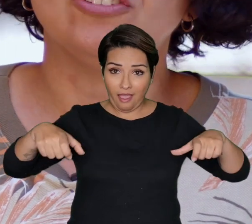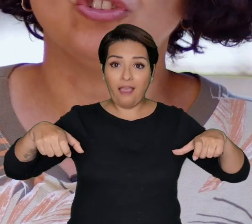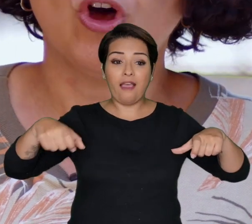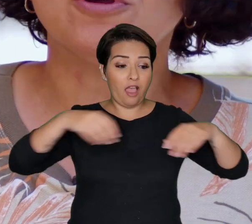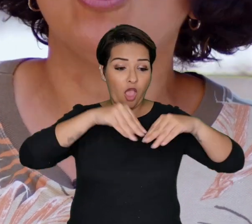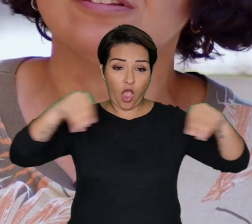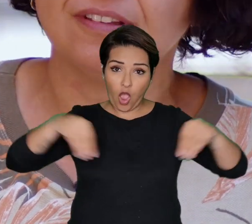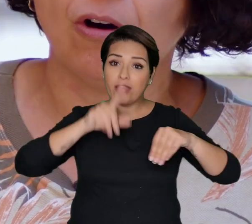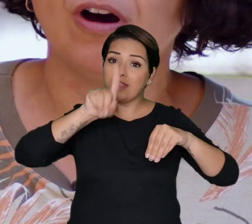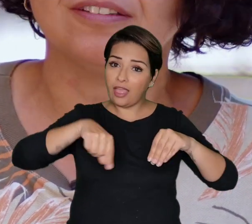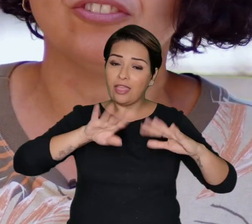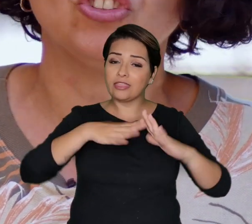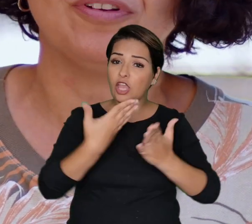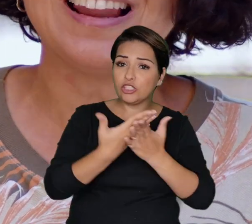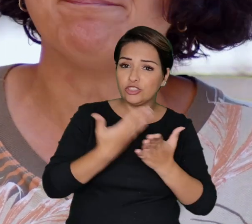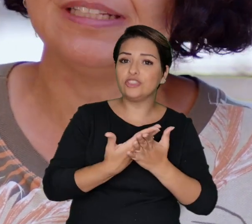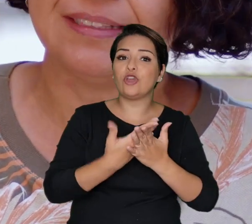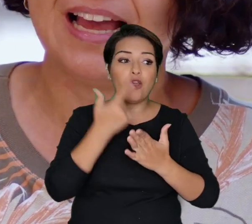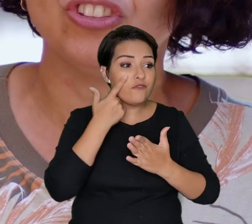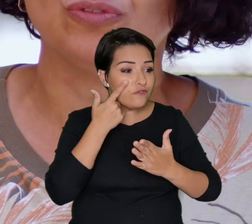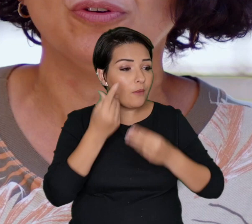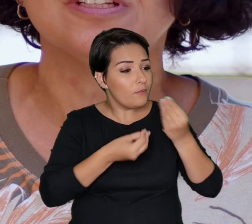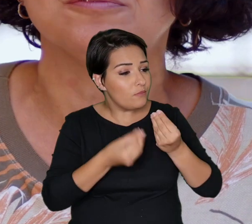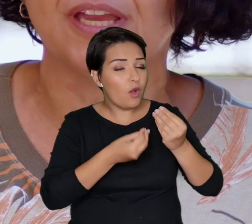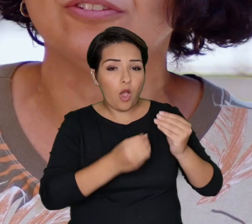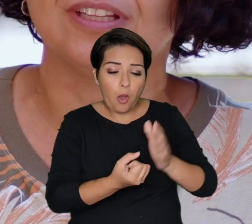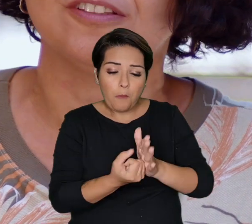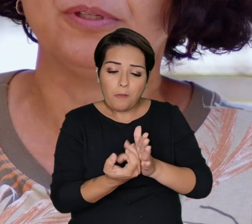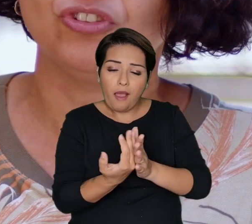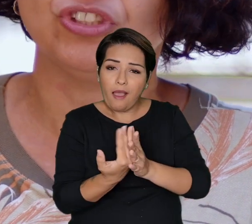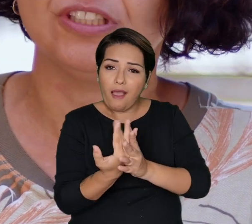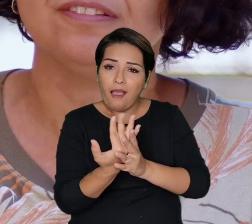A gente come coisas da horta, a gente vai lá plantar. A gente vê o crescimento dessas plantinhas.